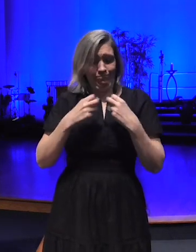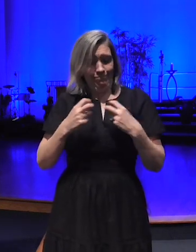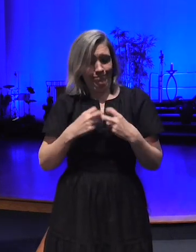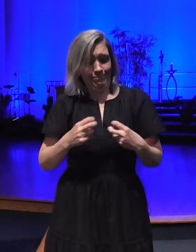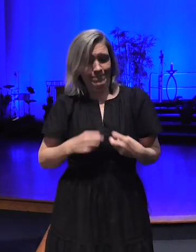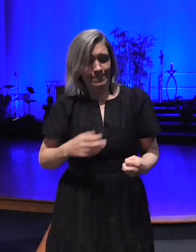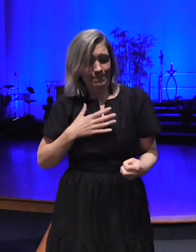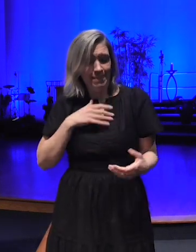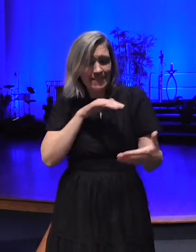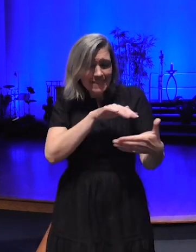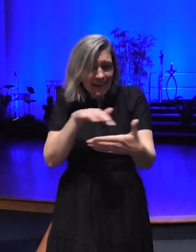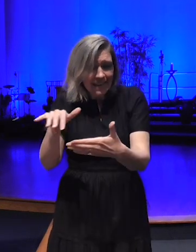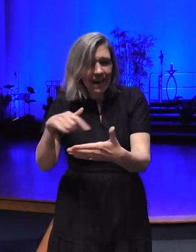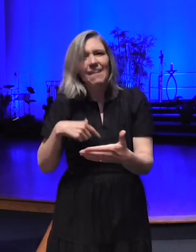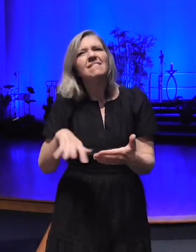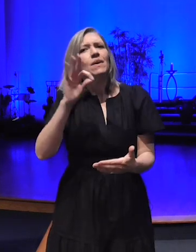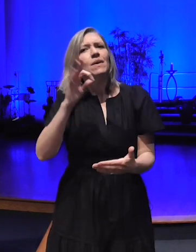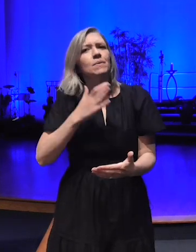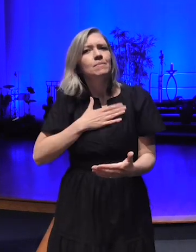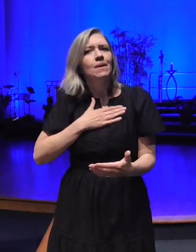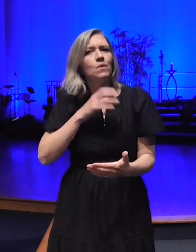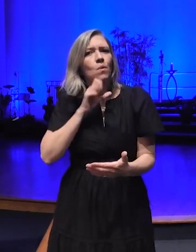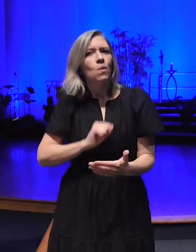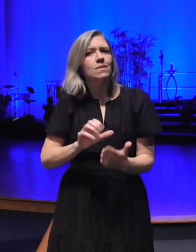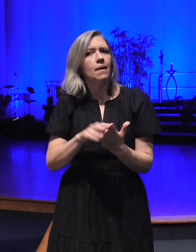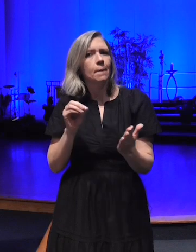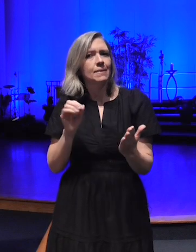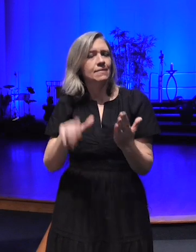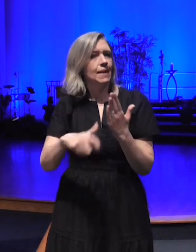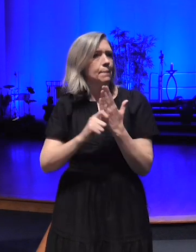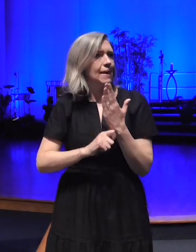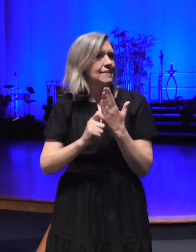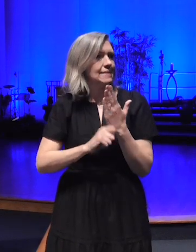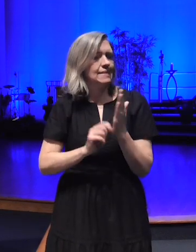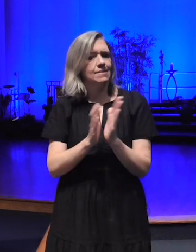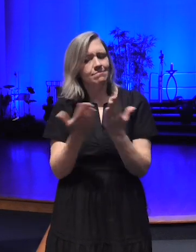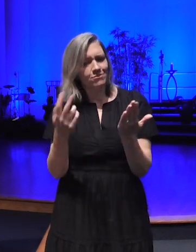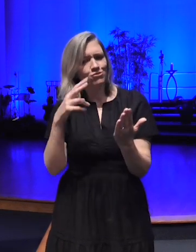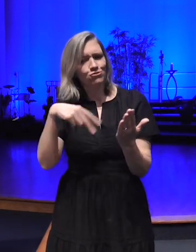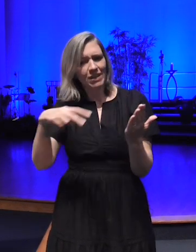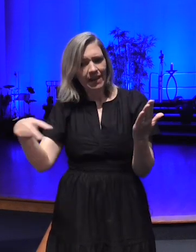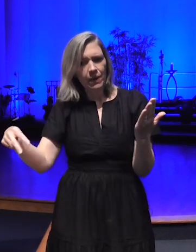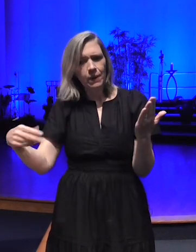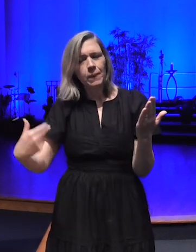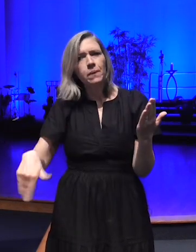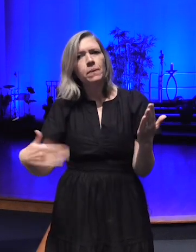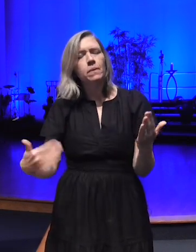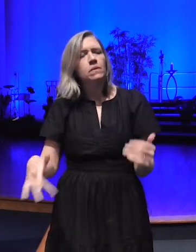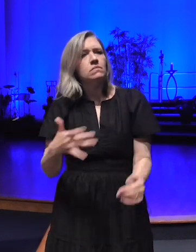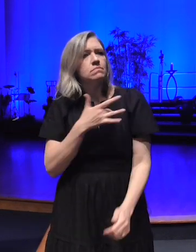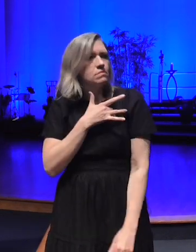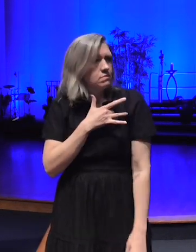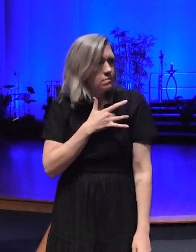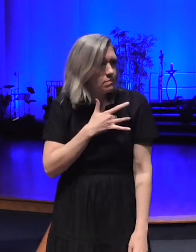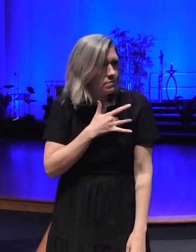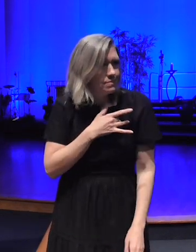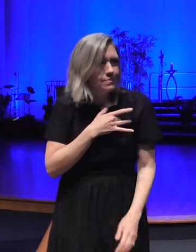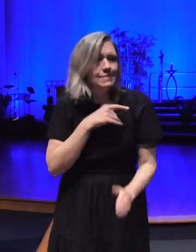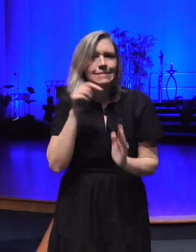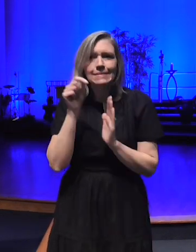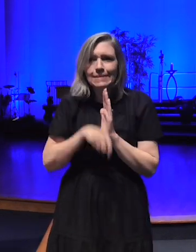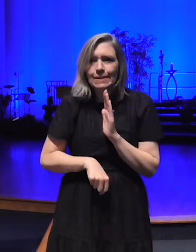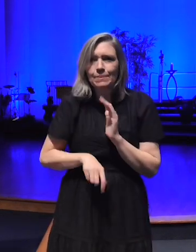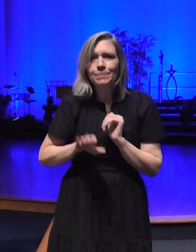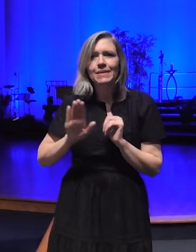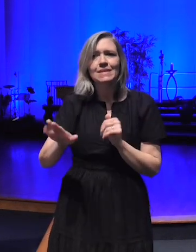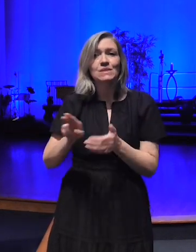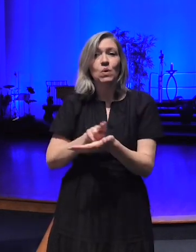Sólo una copia de esa revista y la releí y de nuevo me conmovió profundamente Su Santidad cómo se